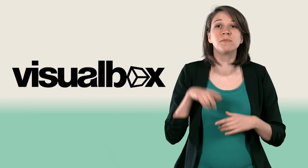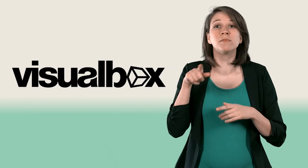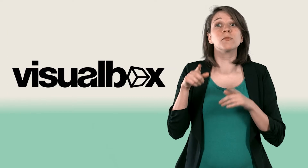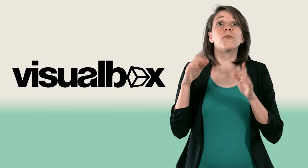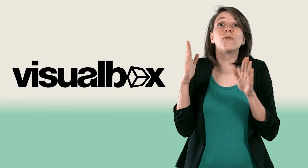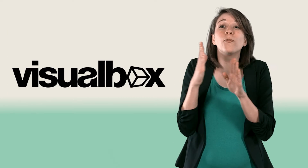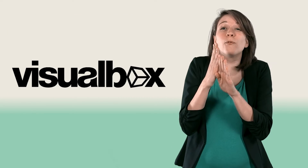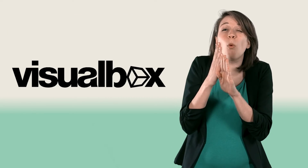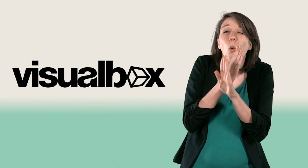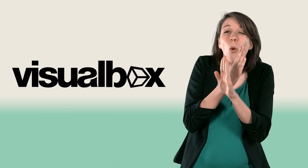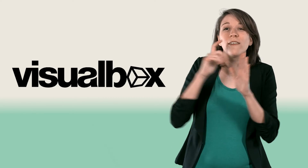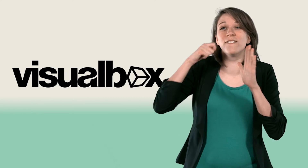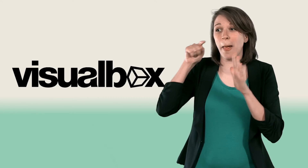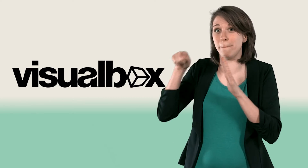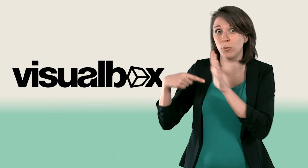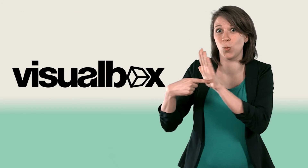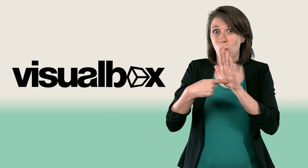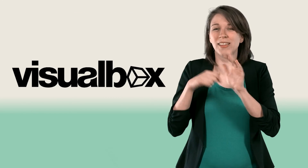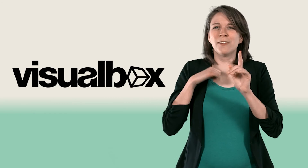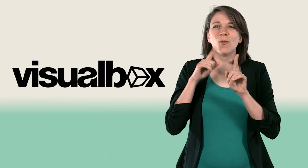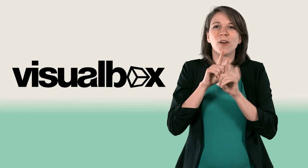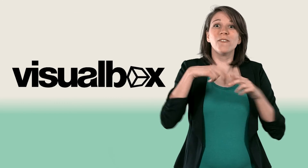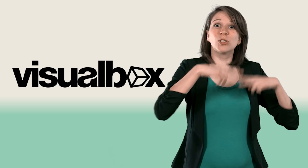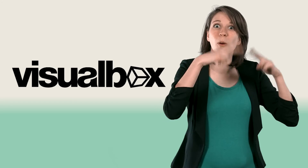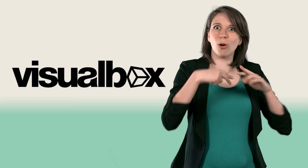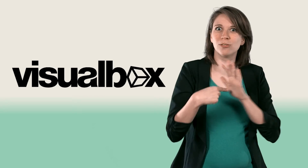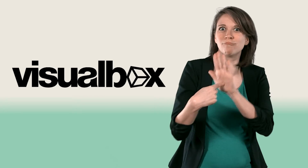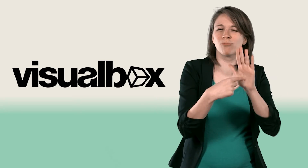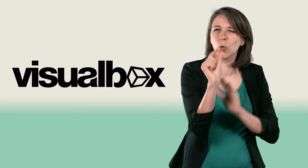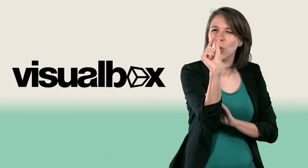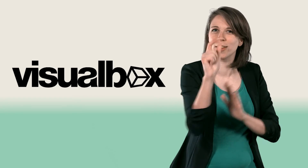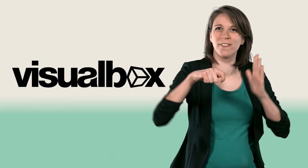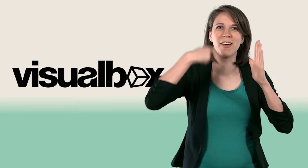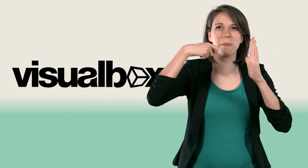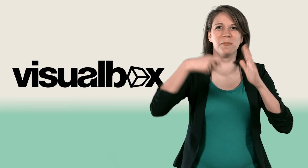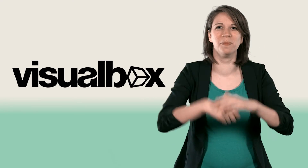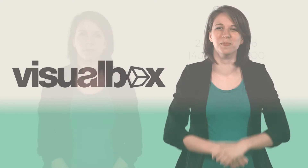Net voor de Superdeafy film zal er een kortfilmpje van Visual Box worden getoond.